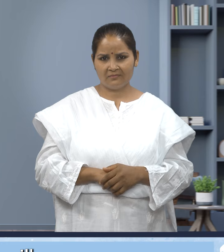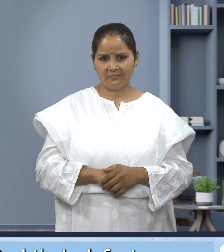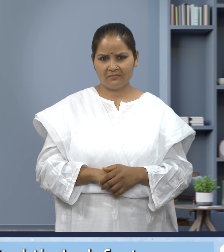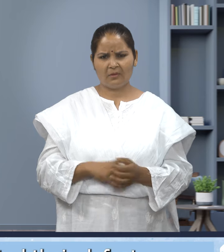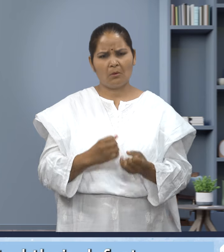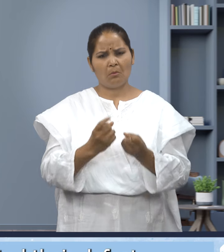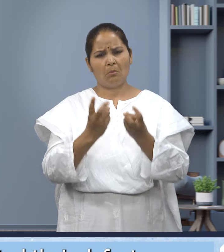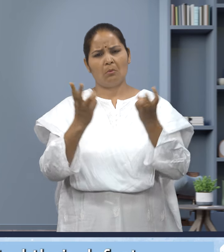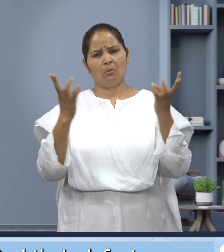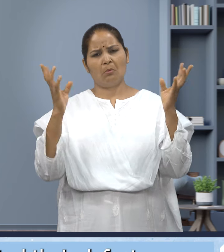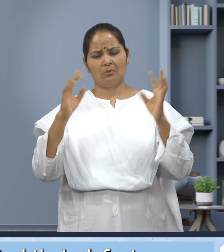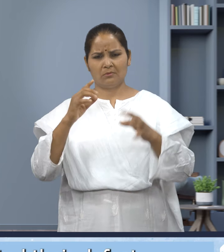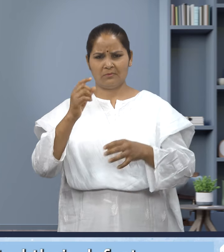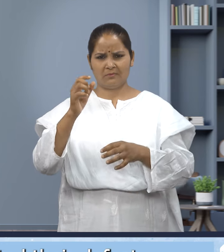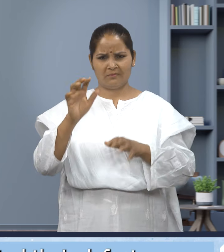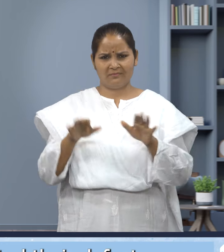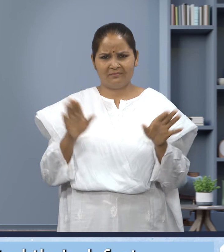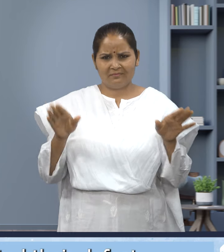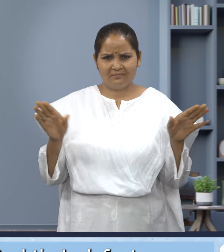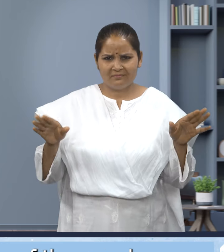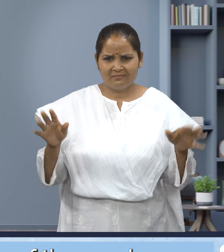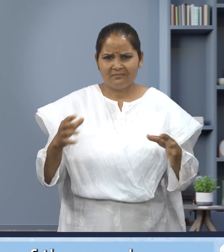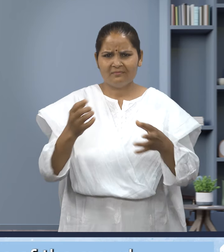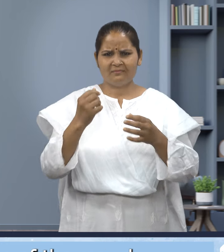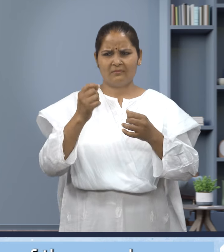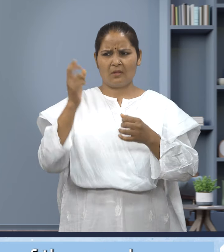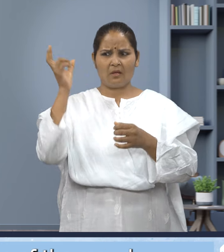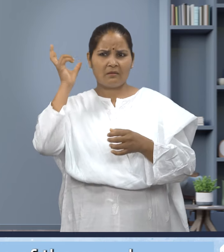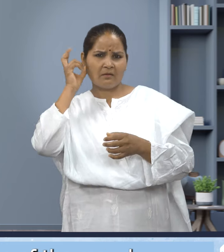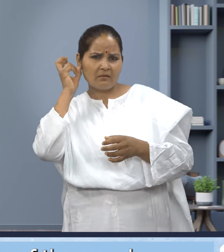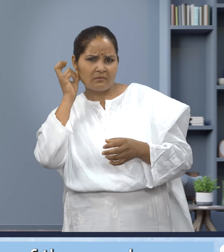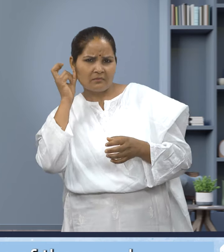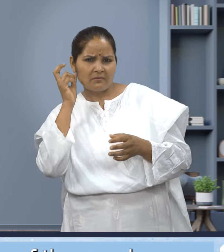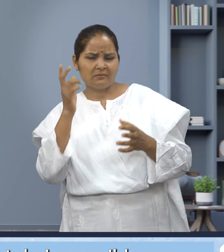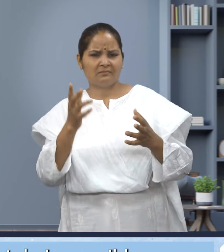చాలా కప్పలైతె అక్కడి జనాలందరి మాటలు విని,